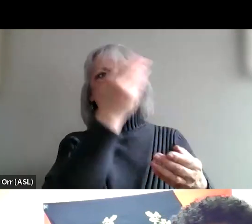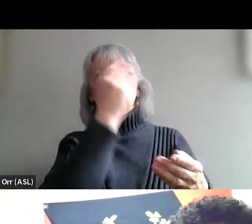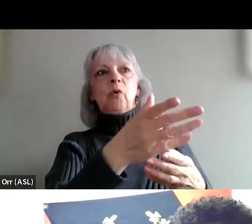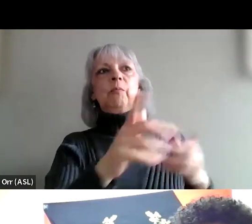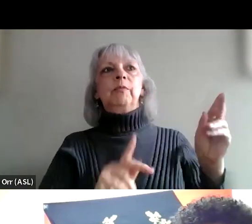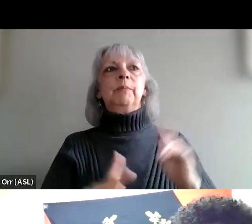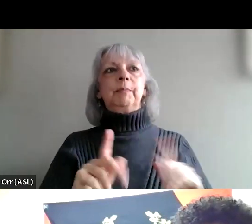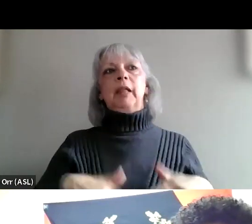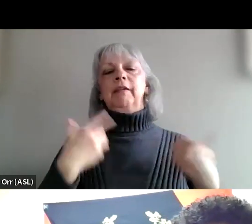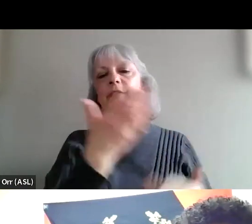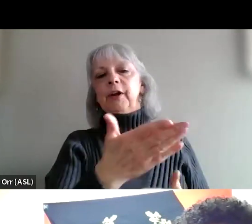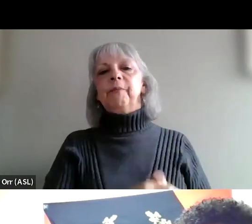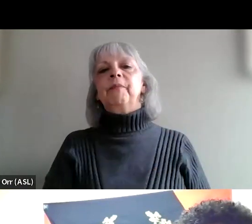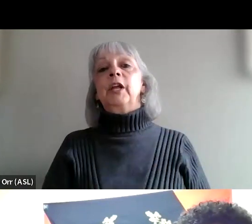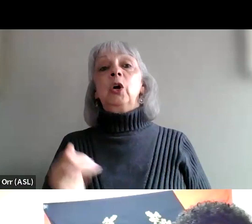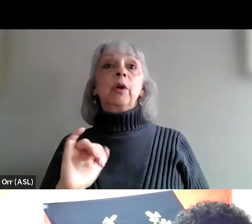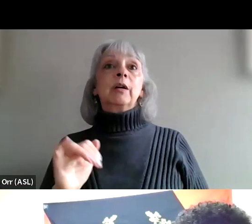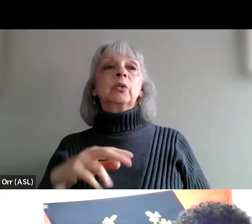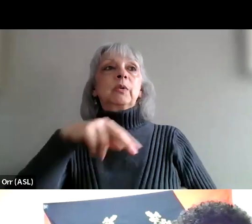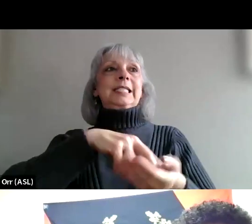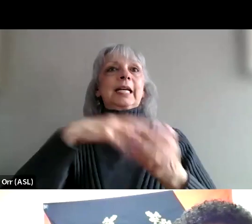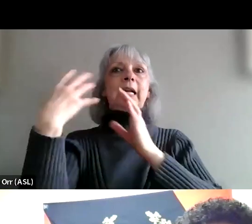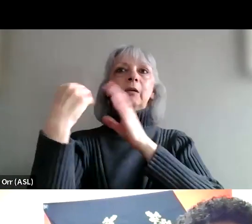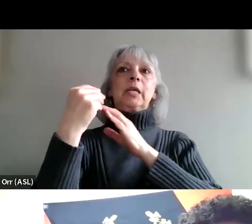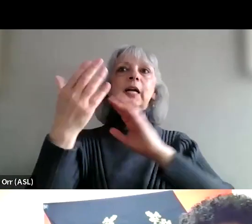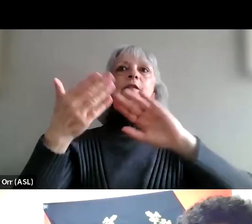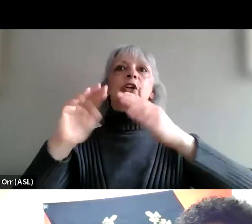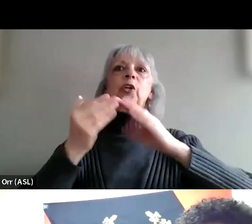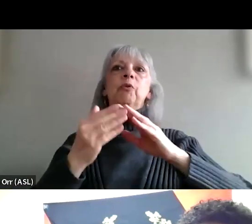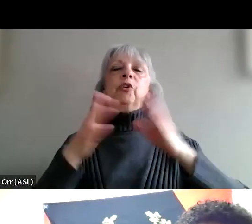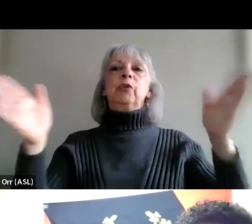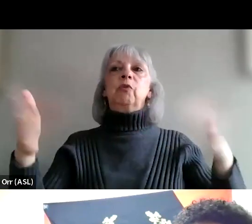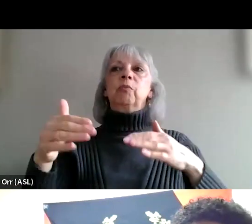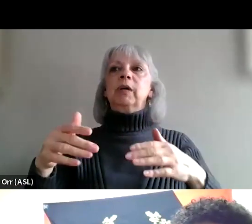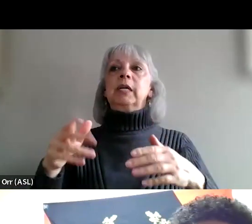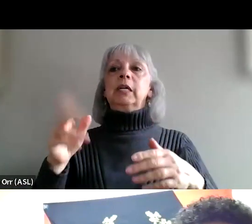Incluso nos paramos fuera de la sala comunitaria para hablar con las personas que entraban y salían.